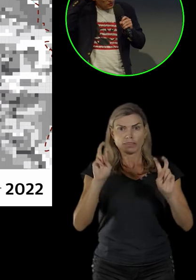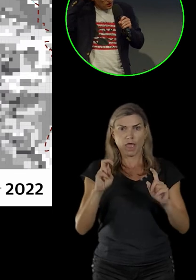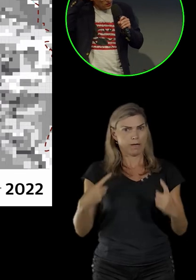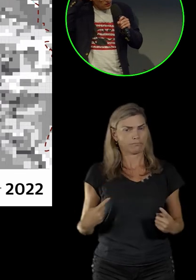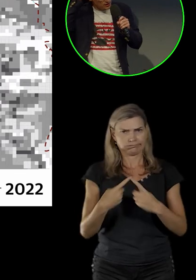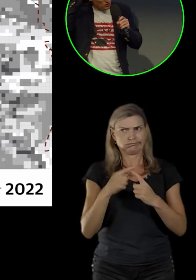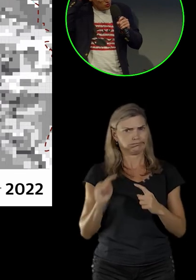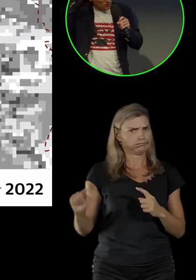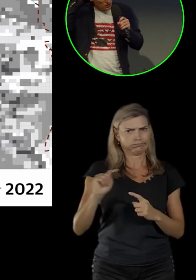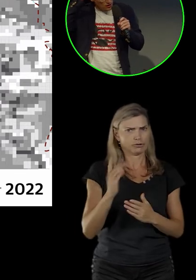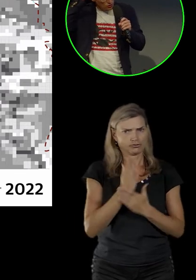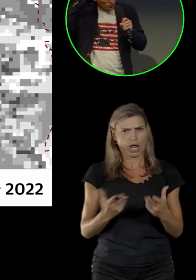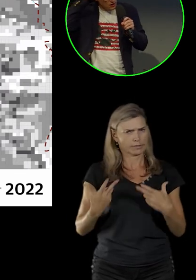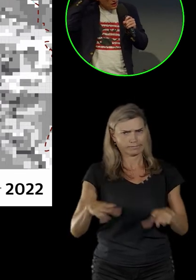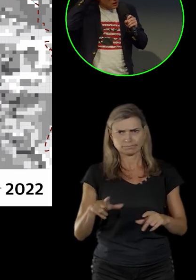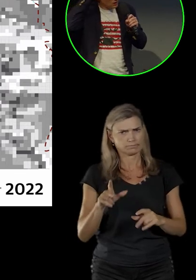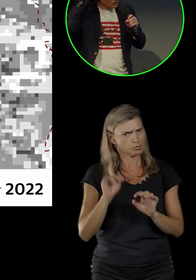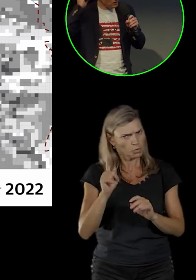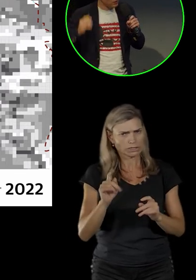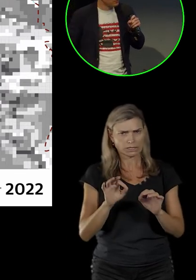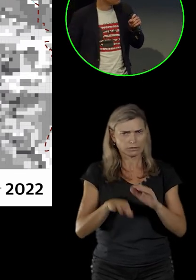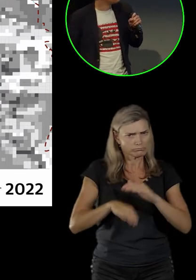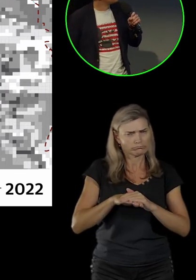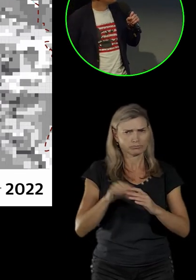kontroverzní částí návrhu od začátku.